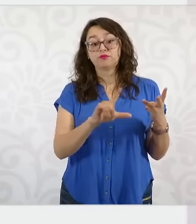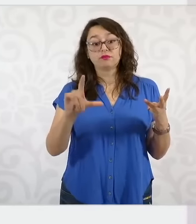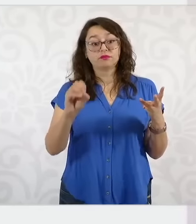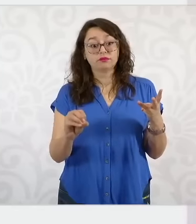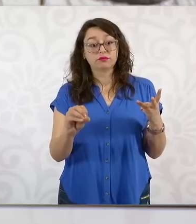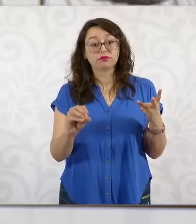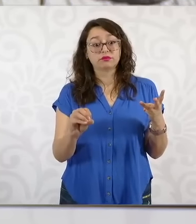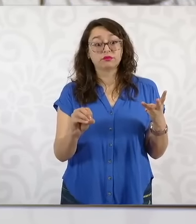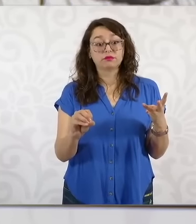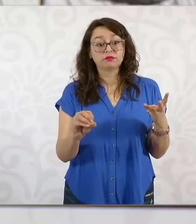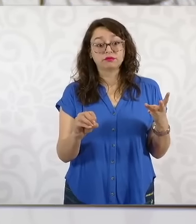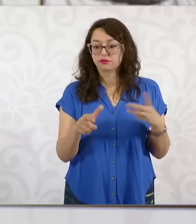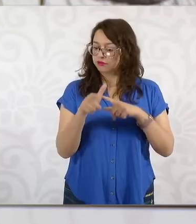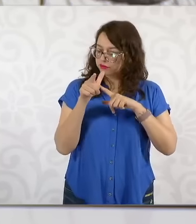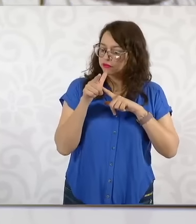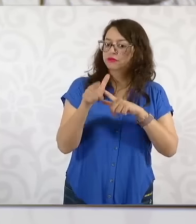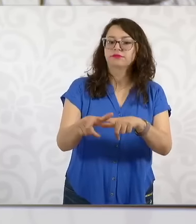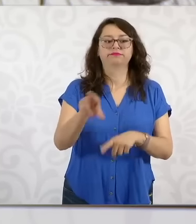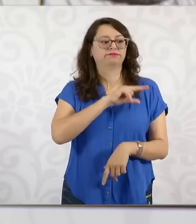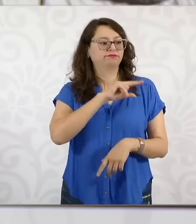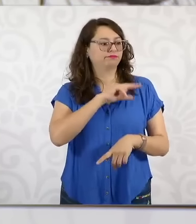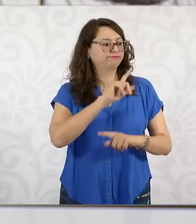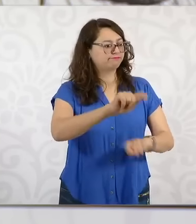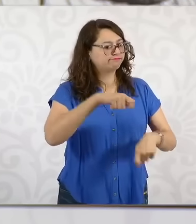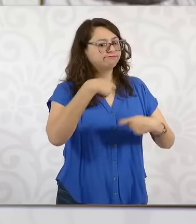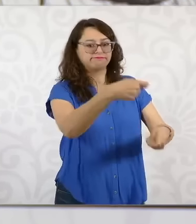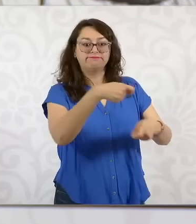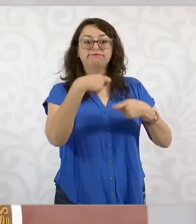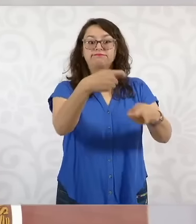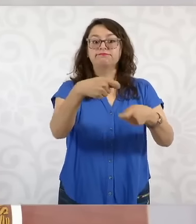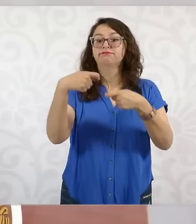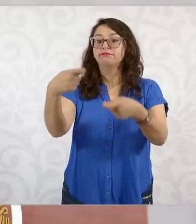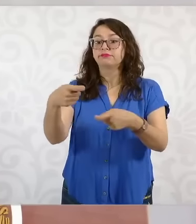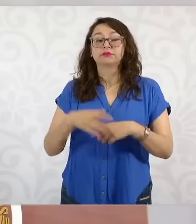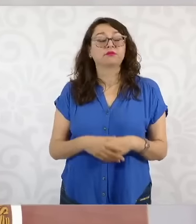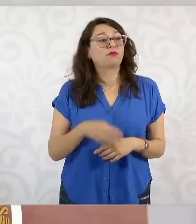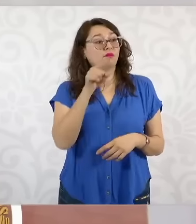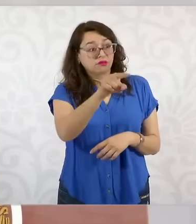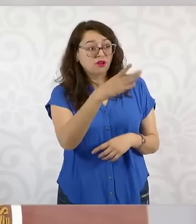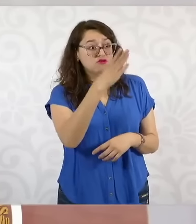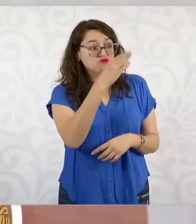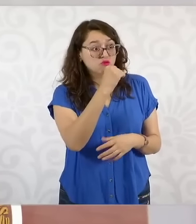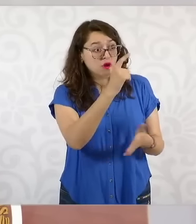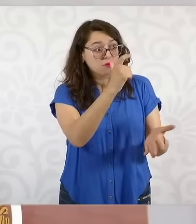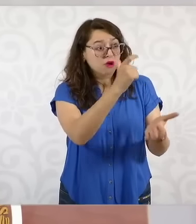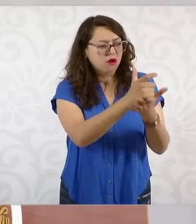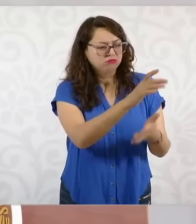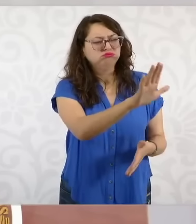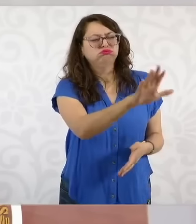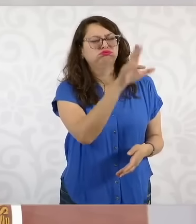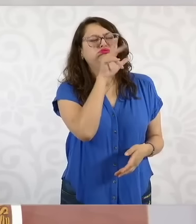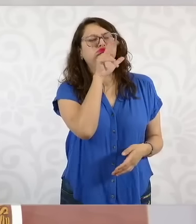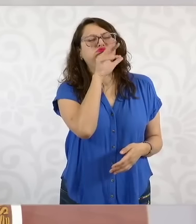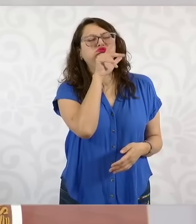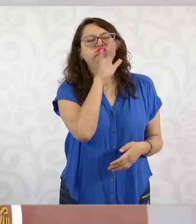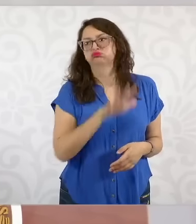que Cedillo siguió privatizando, hizo una deuda privada, el FOBAPro a deuda pública y